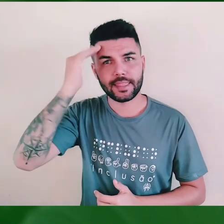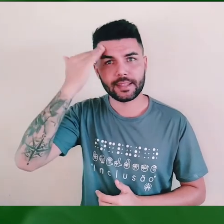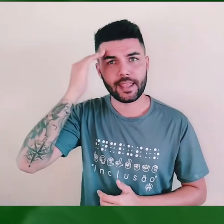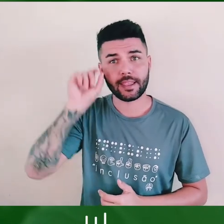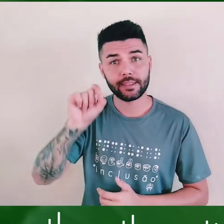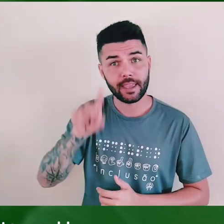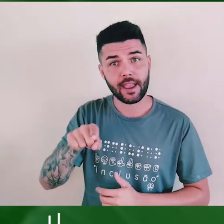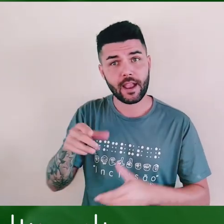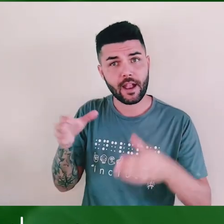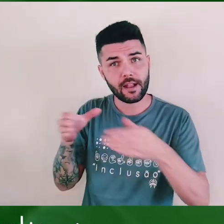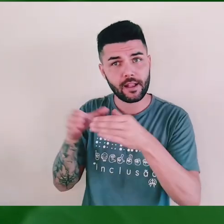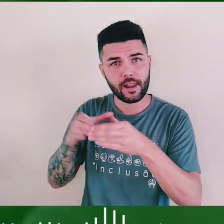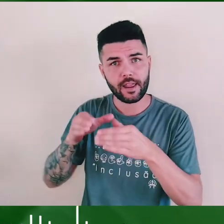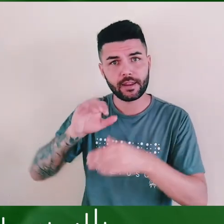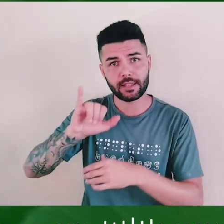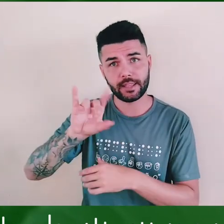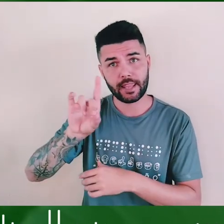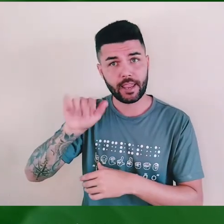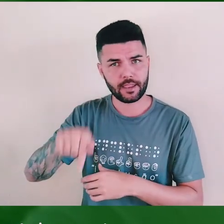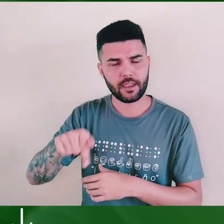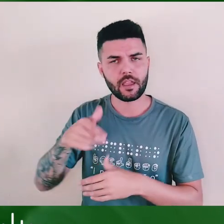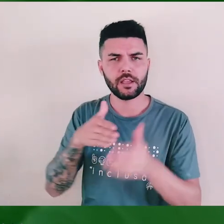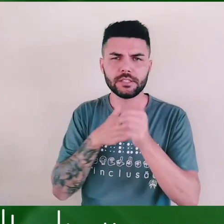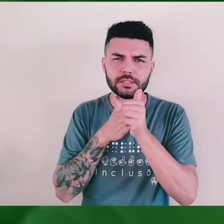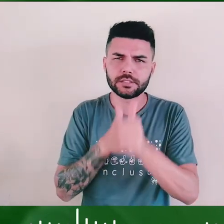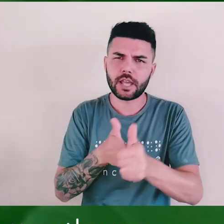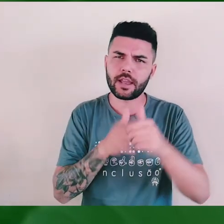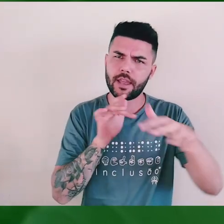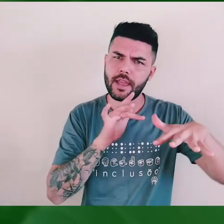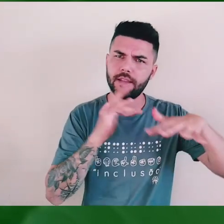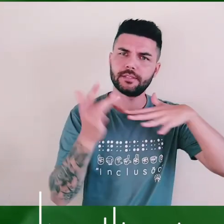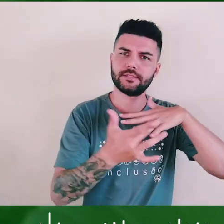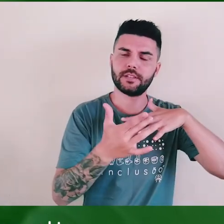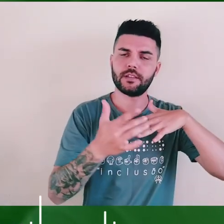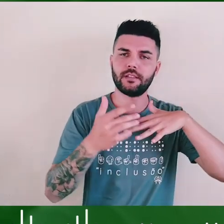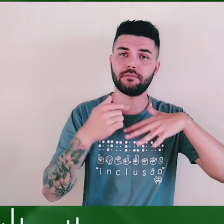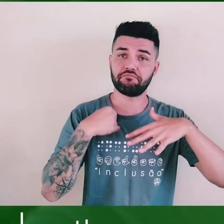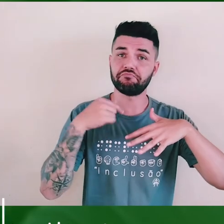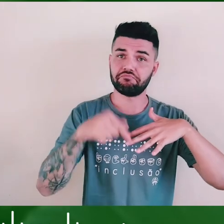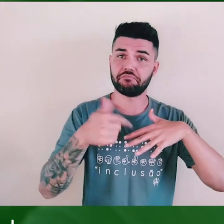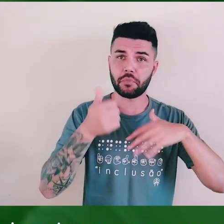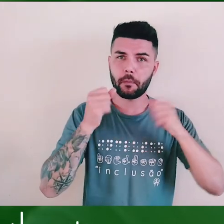faz, é só seguir a gente no Instagram, @institutodomquixote, que lá você vai poder conhecer um pouco